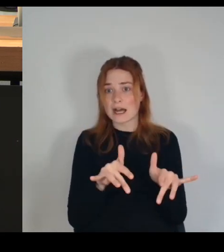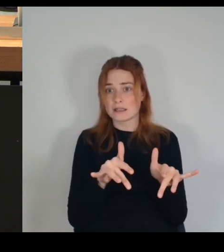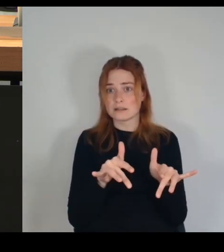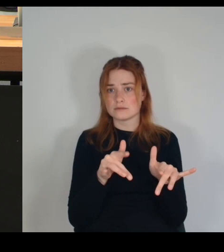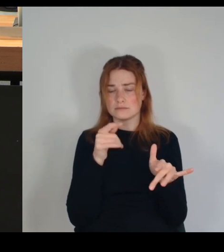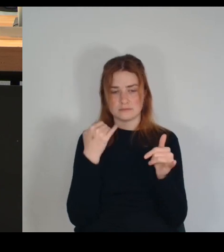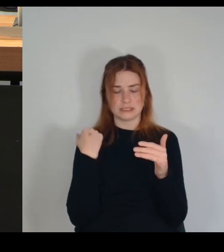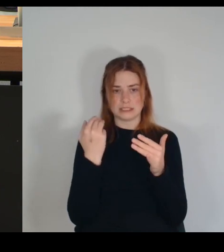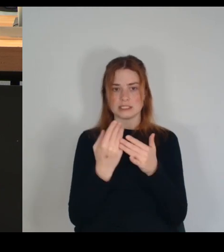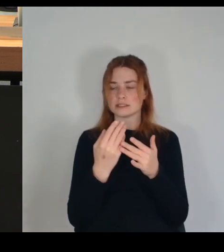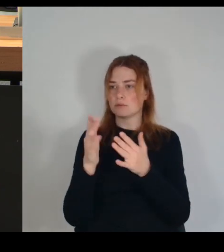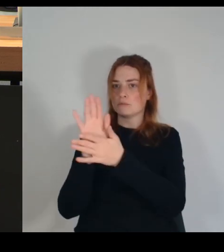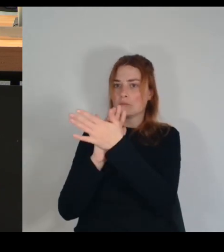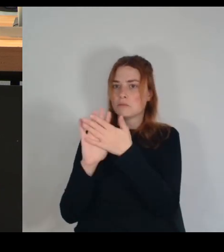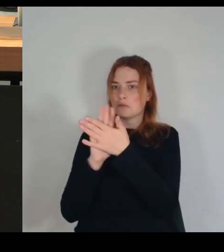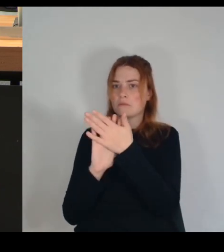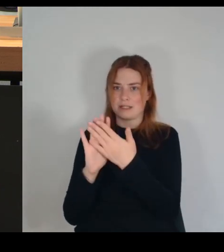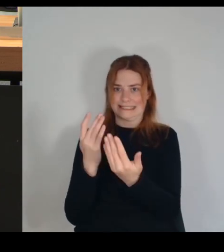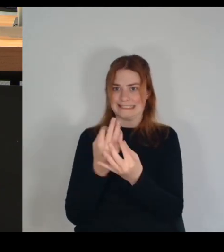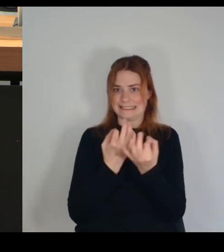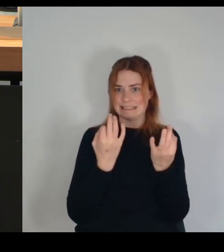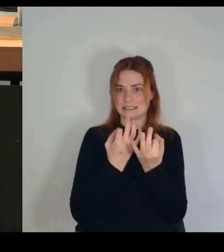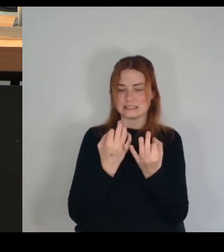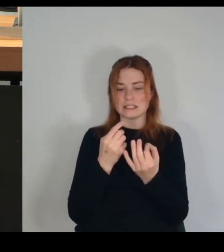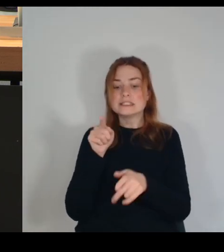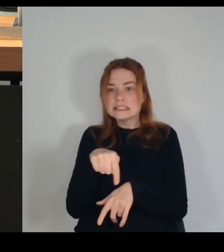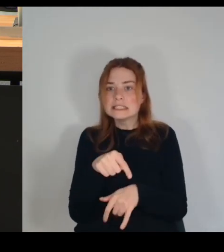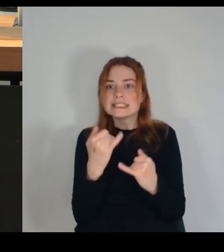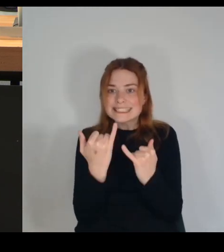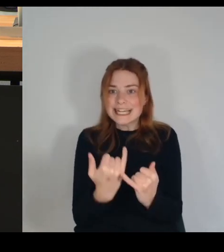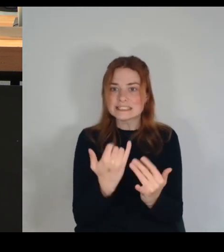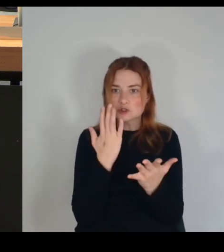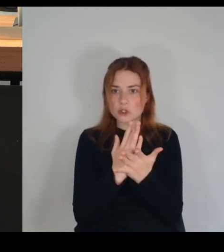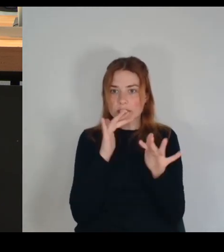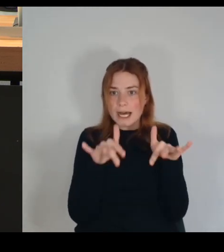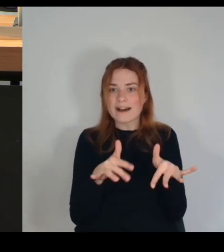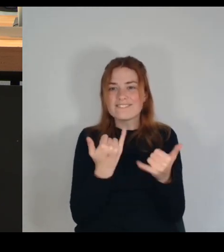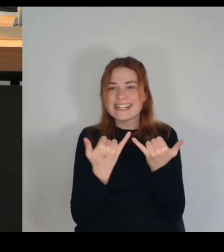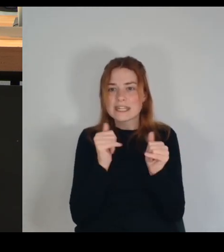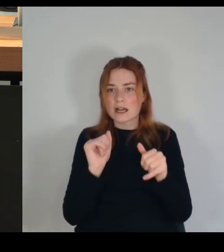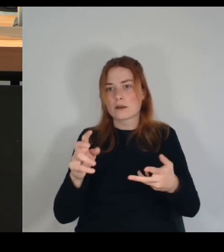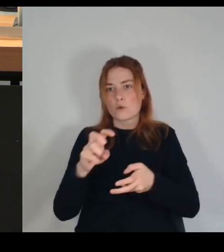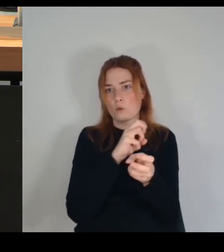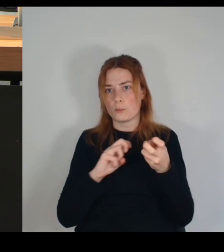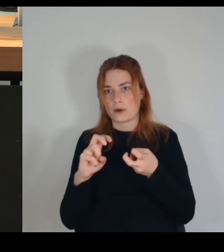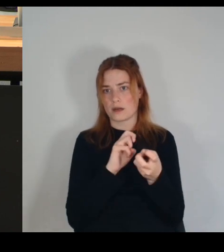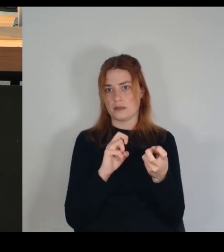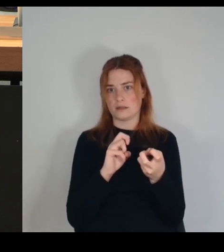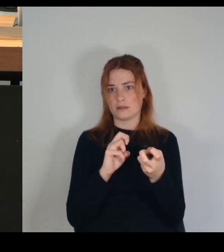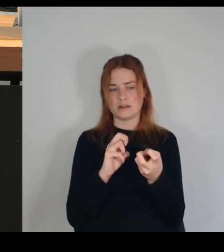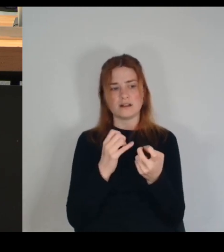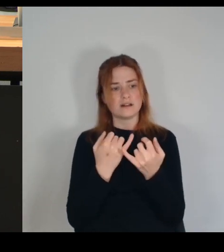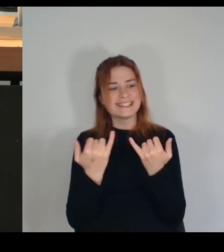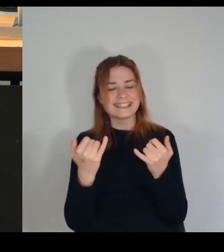die hier sind, umgehen, wie wir sie unterbringen. Genauso wie wir Berlinerinnen und Berliner, die seit 304050 Jahren in